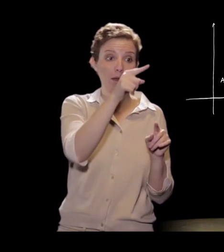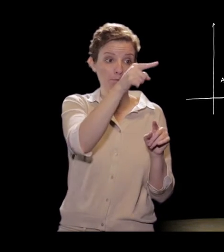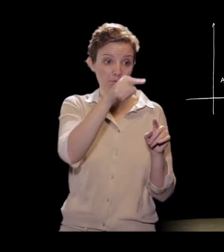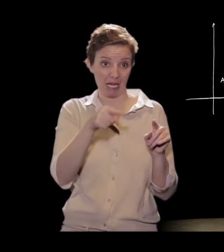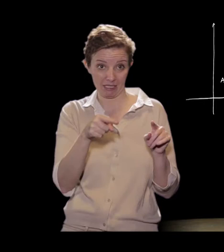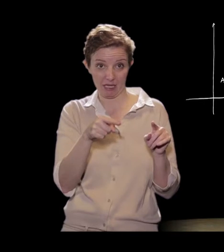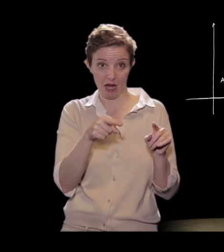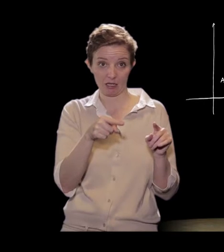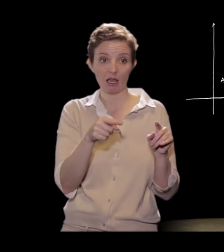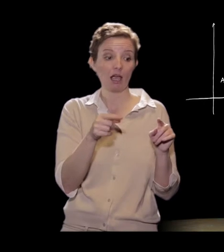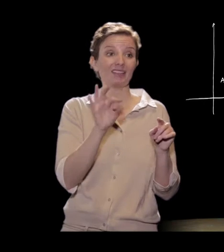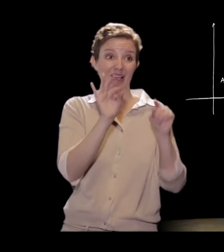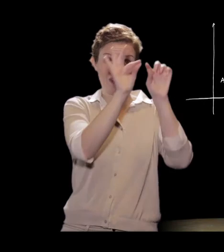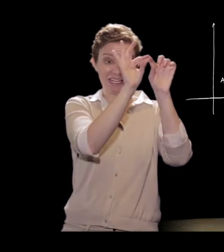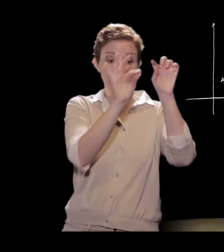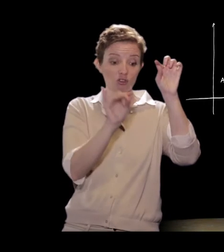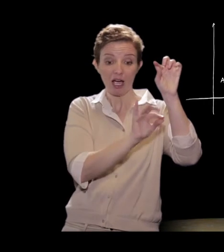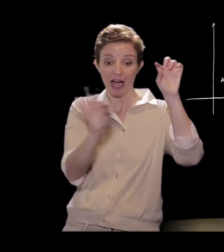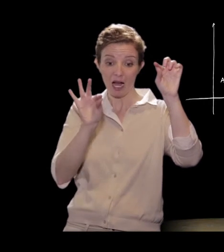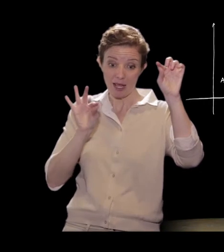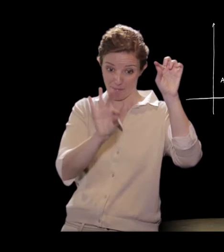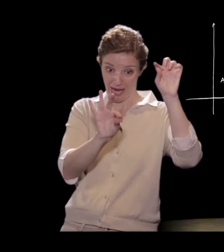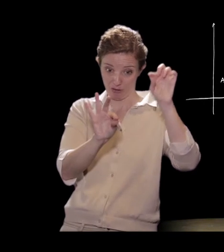quindi uniamo ciascun vertice al punto medio del lato opposto.